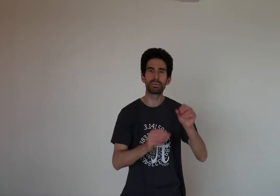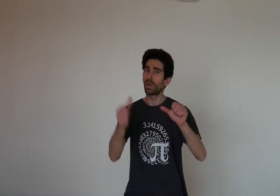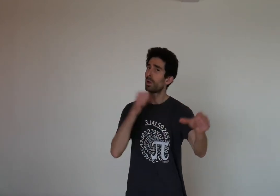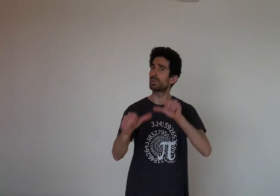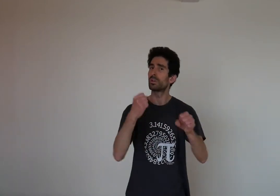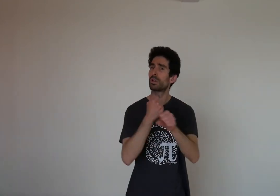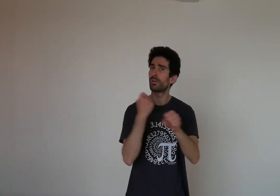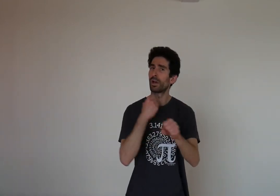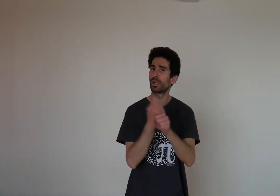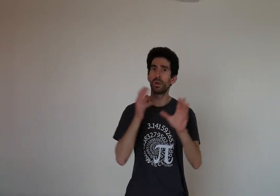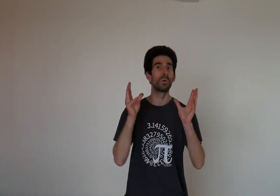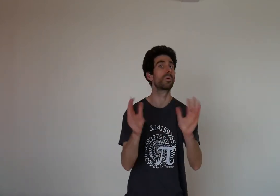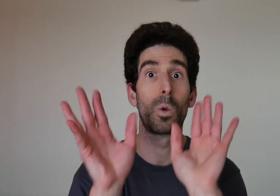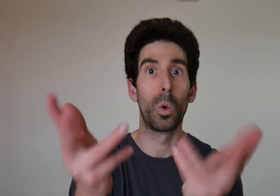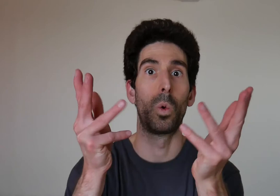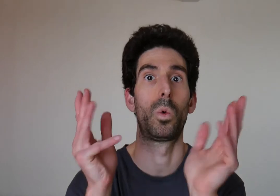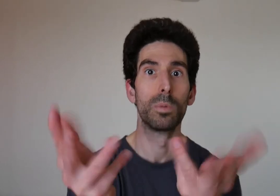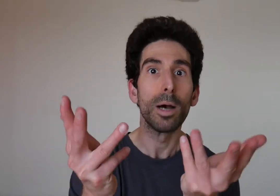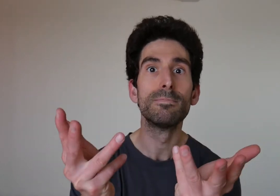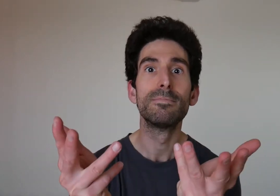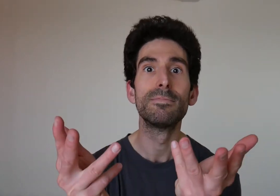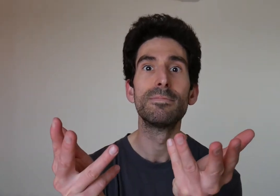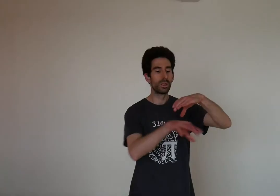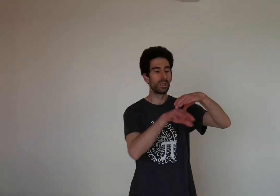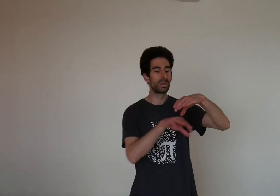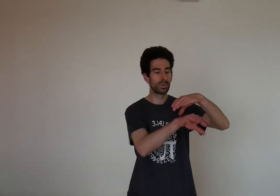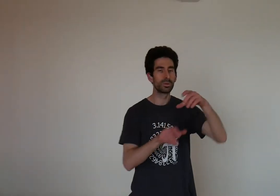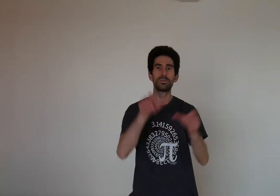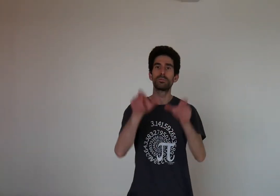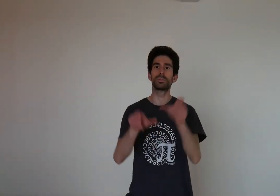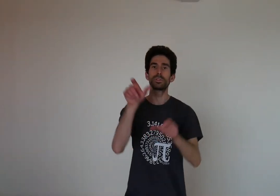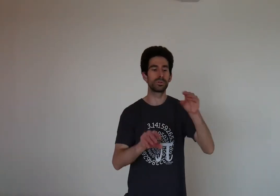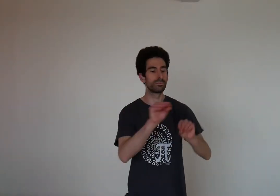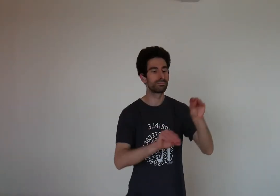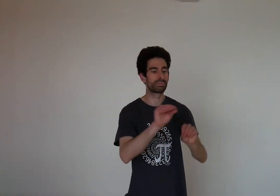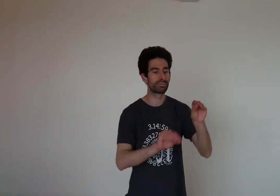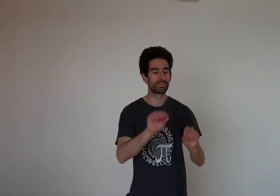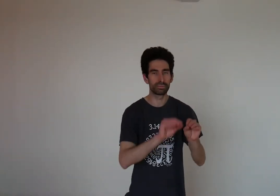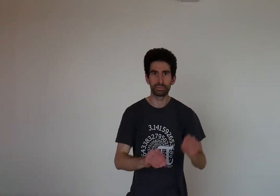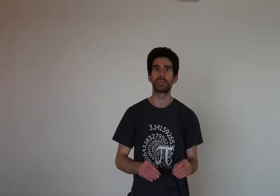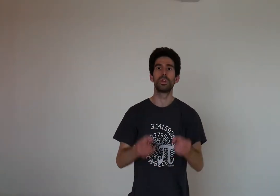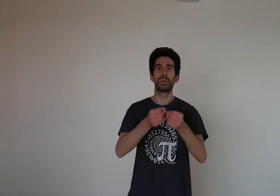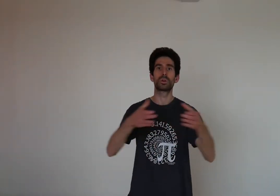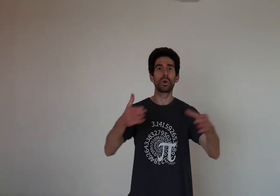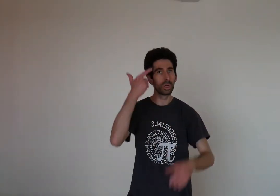leurs conditions de travail sont comment ? Au Grand Lyon,